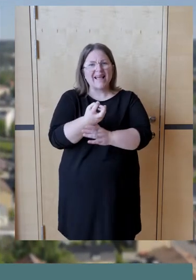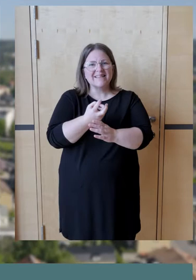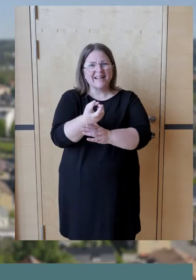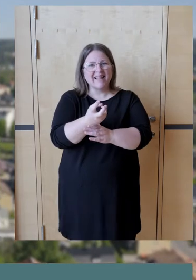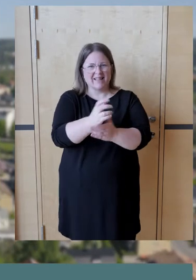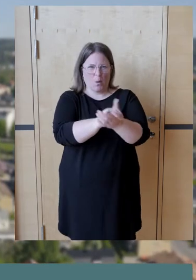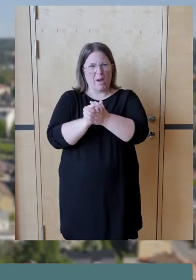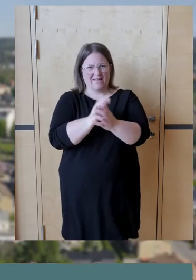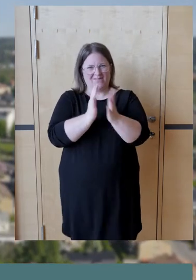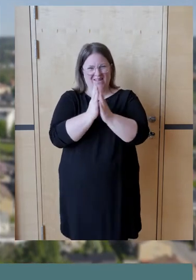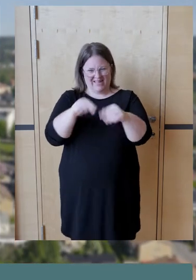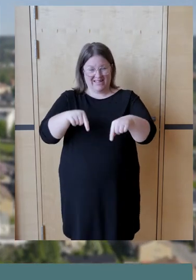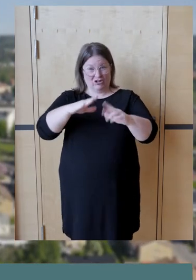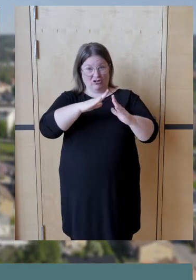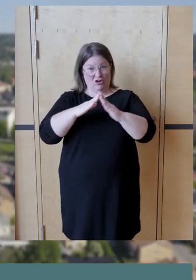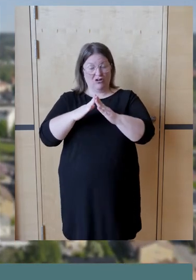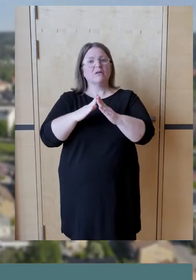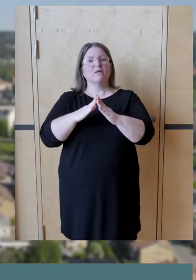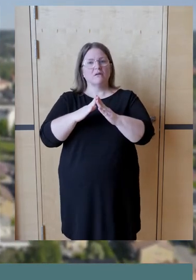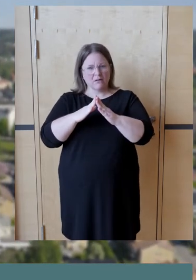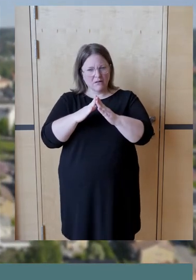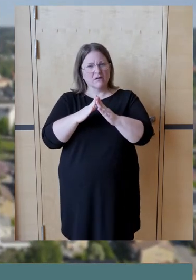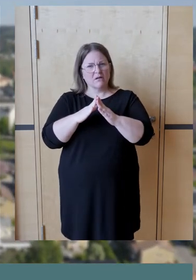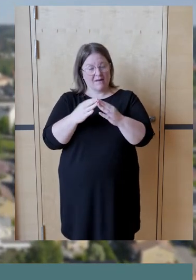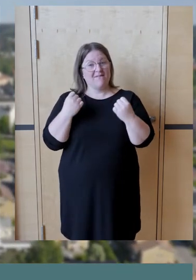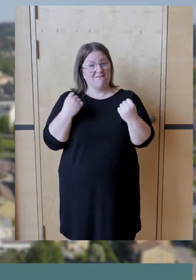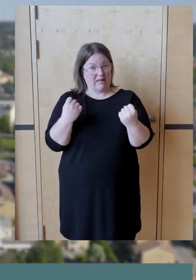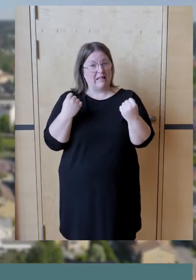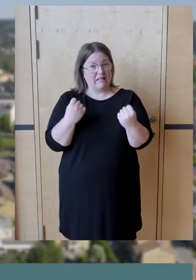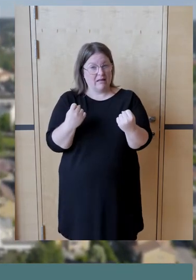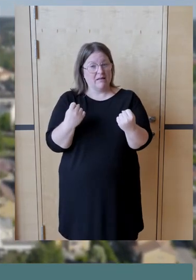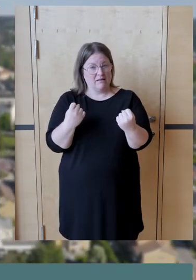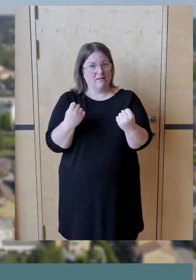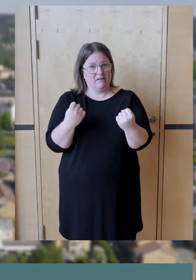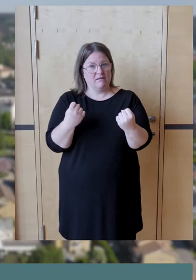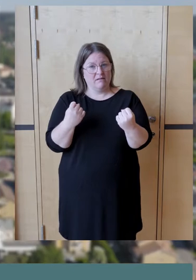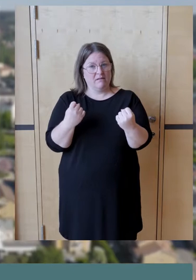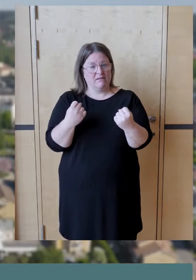Den den Men den är viktig för det är inte enkelt att välja